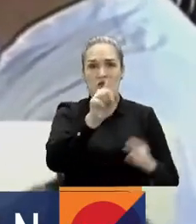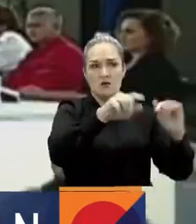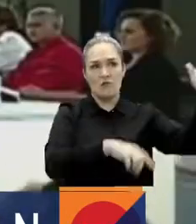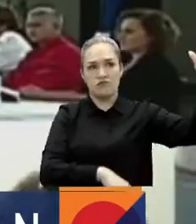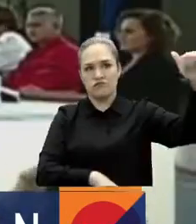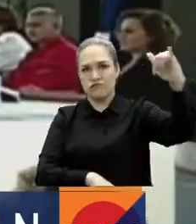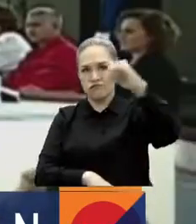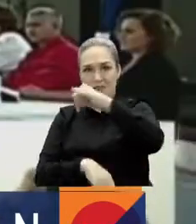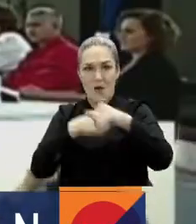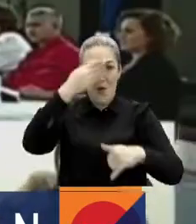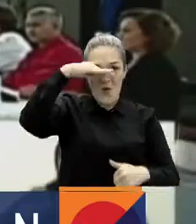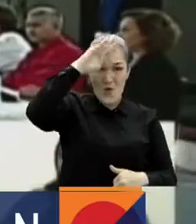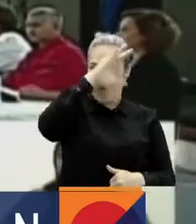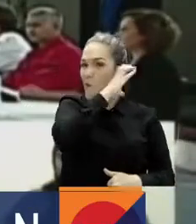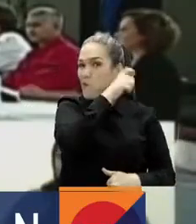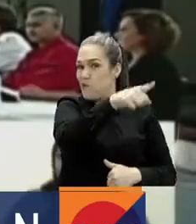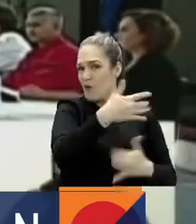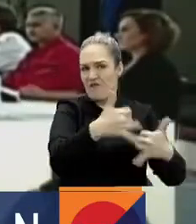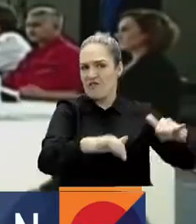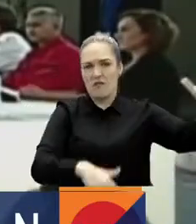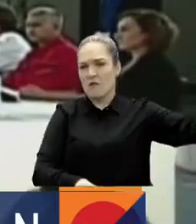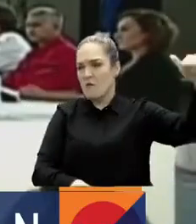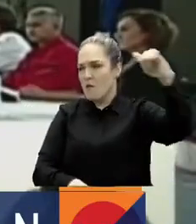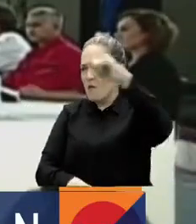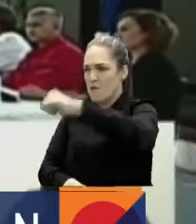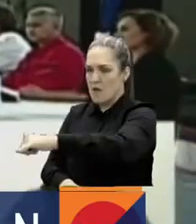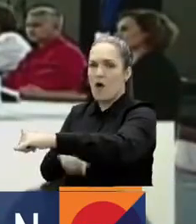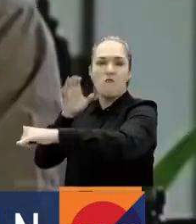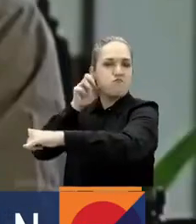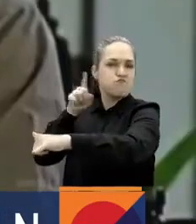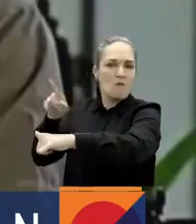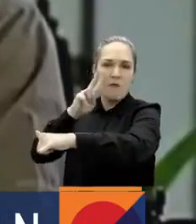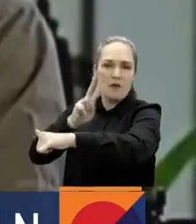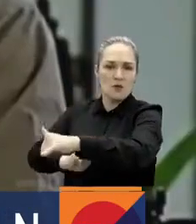EL DE LOS DE LA PLA ELN VIAJA A